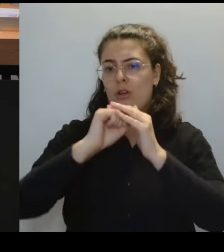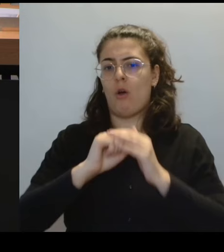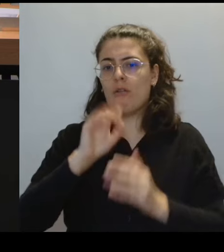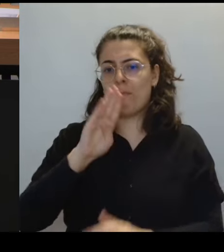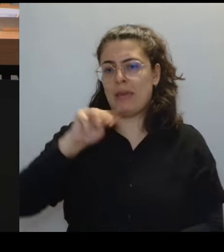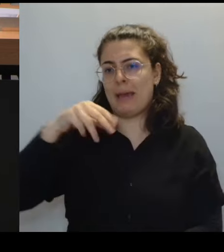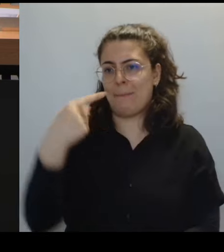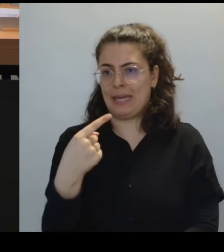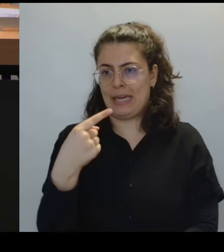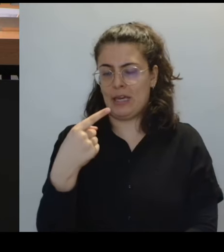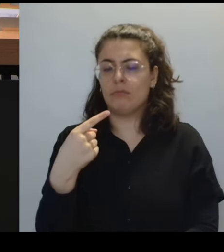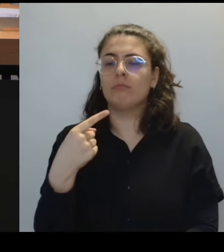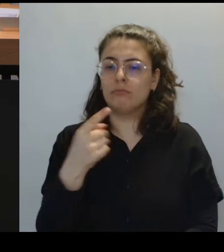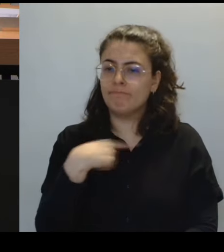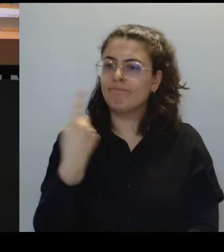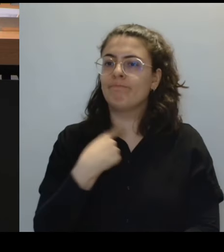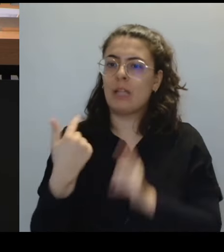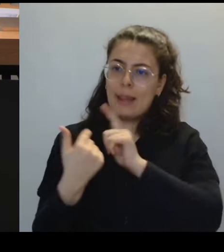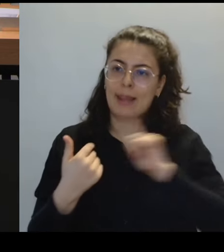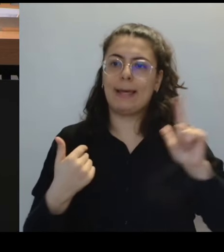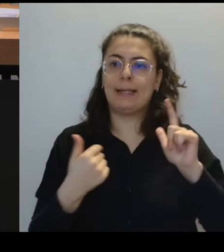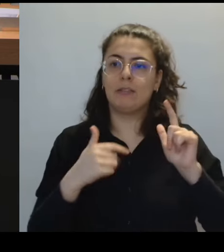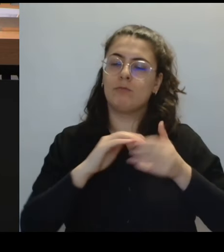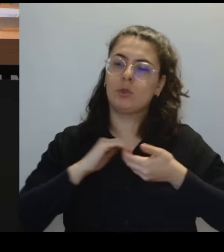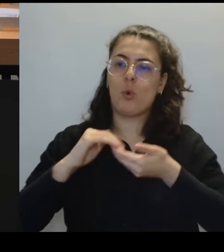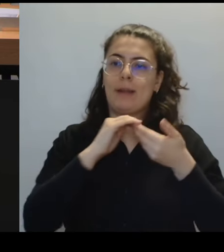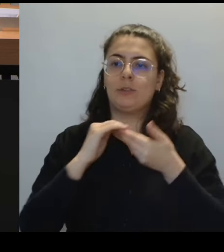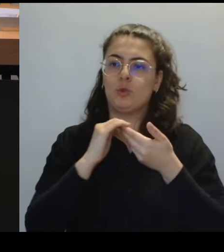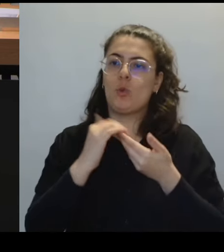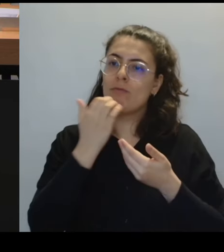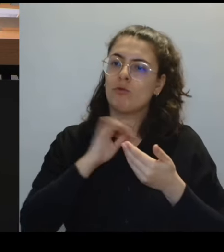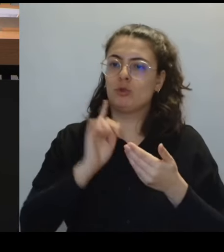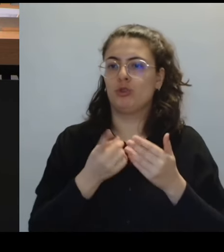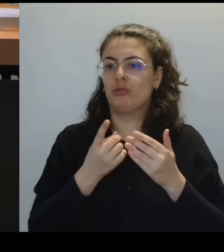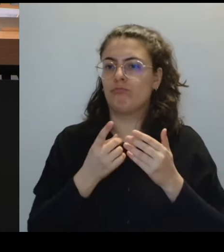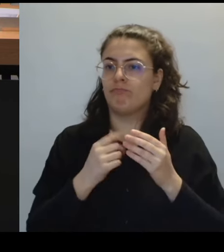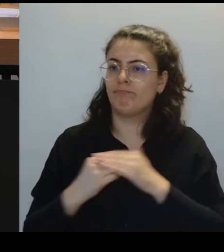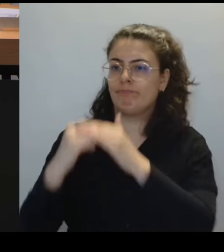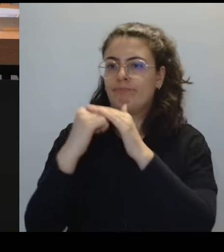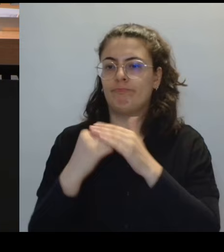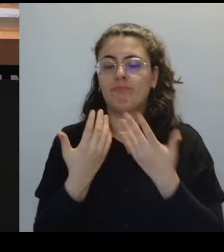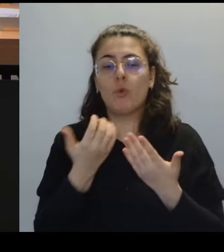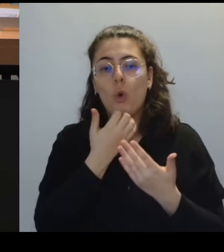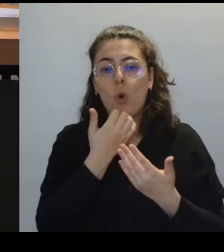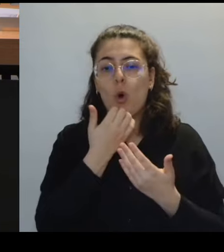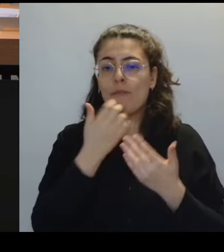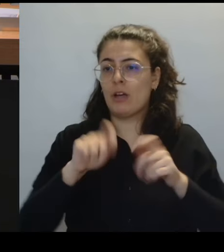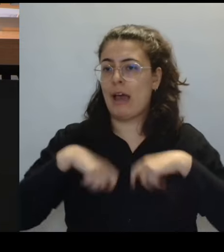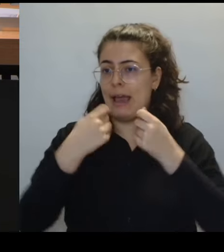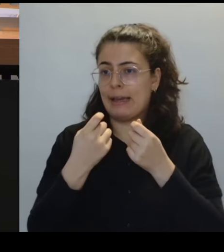an dieser Stelle unterstützen. Das ist sinnvoll und wir hoffen, dass die Ergebnisse dann noch in dieser Legislaturperiode zu sehen sein werden. Danke schön. (Beifall)